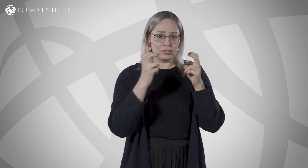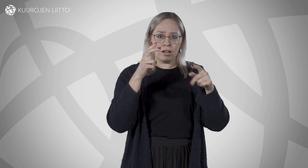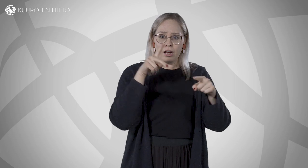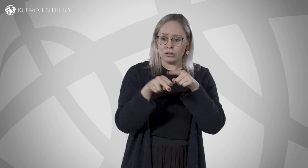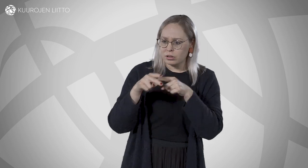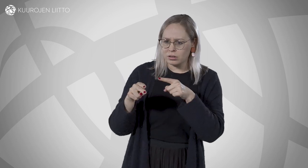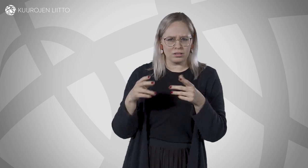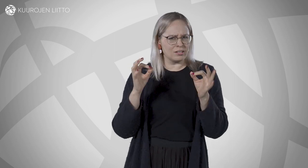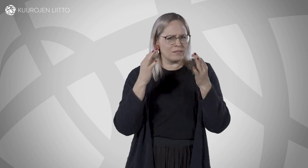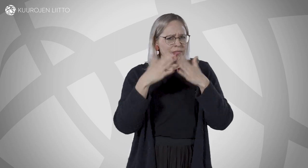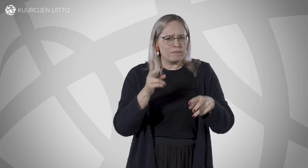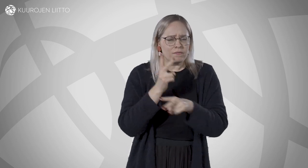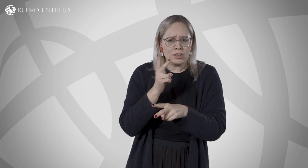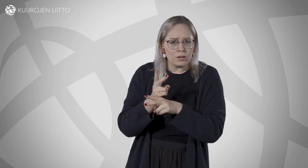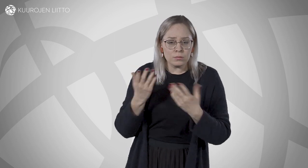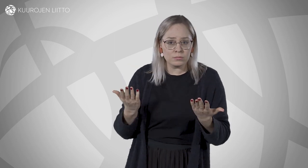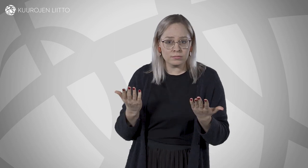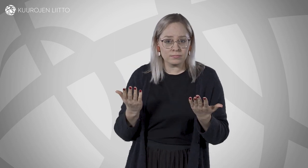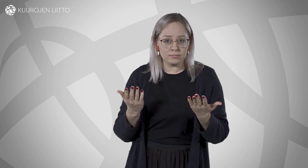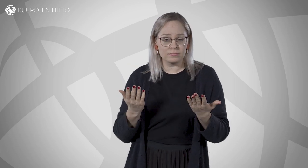Entä kuinka sähkökatkoksiin varaudutaan?